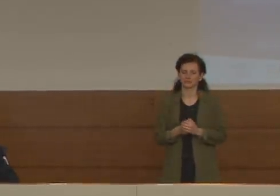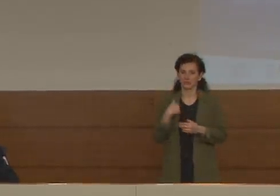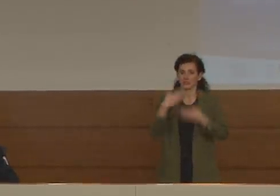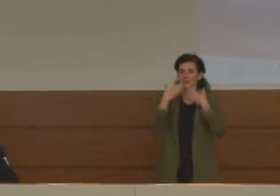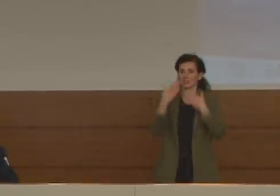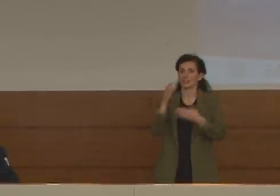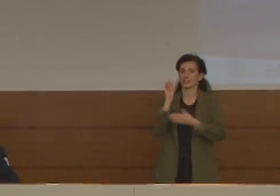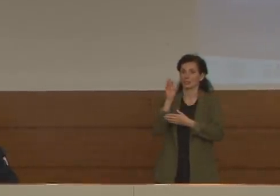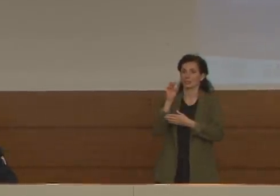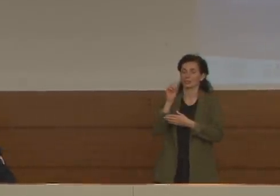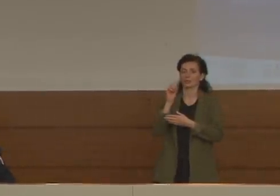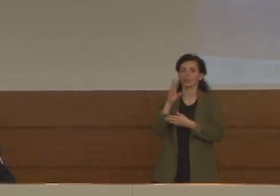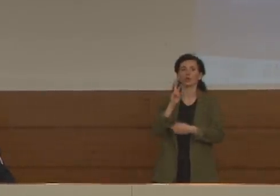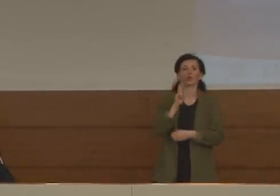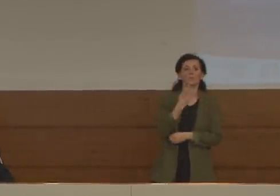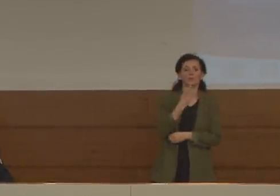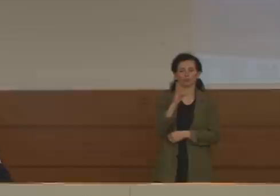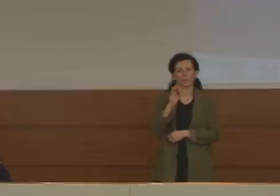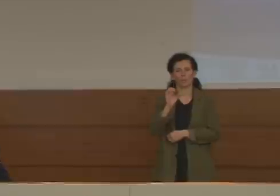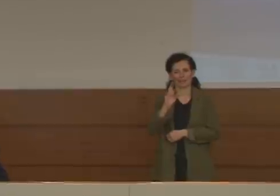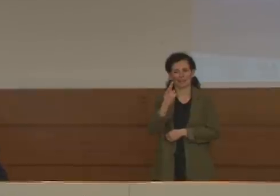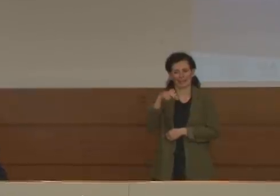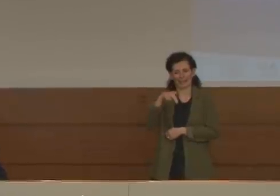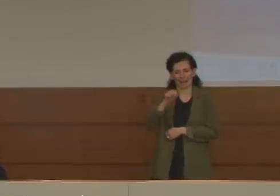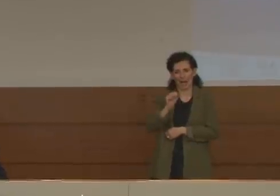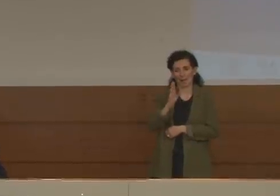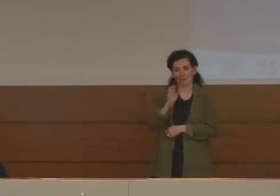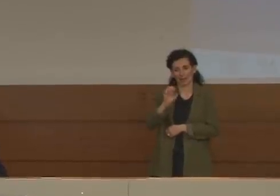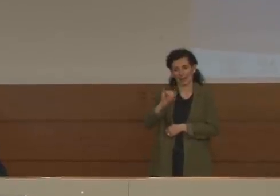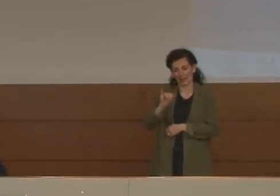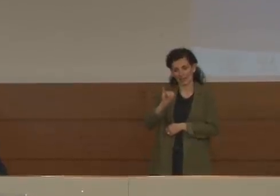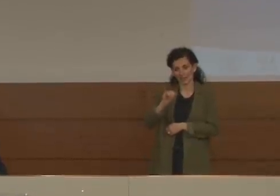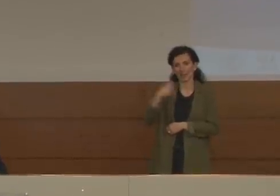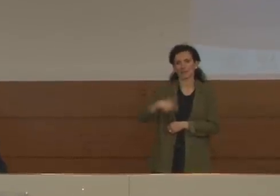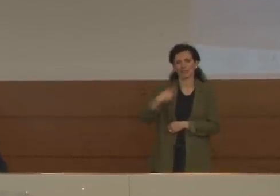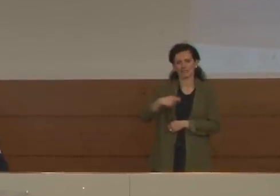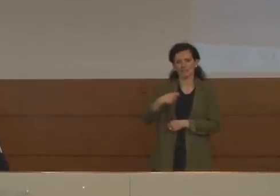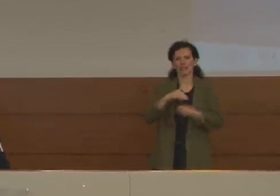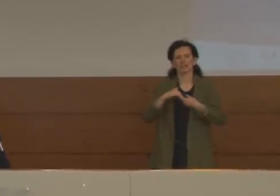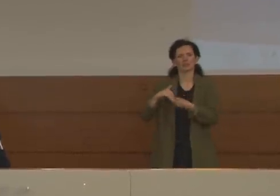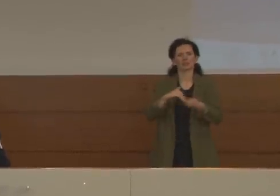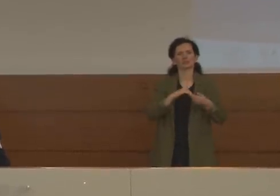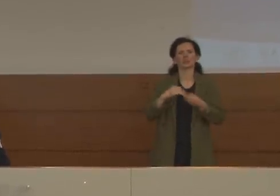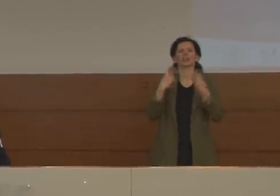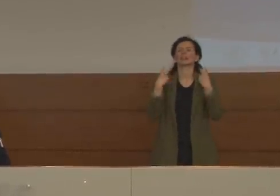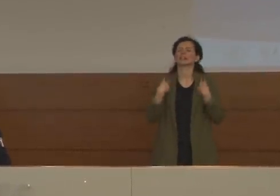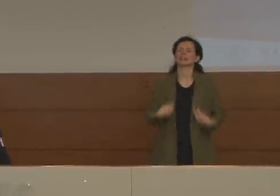Roberto Bernabei, che è il Presidente dell'Associazione Italia Longeva